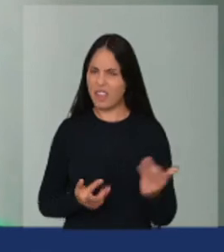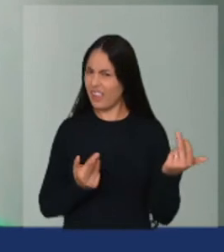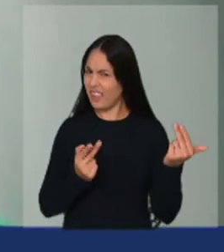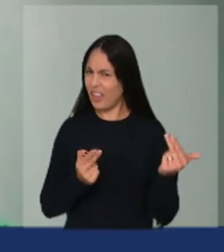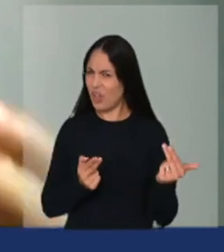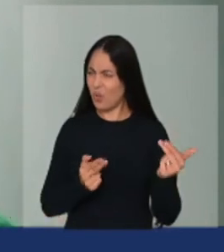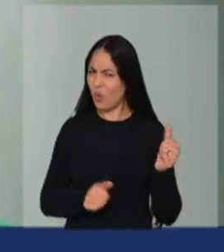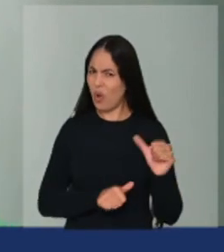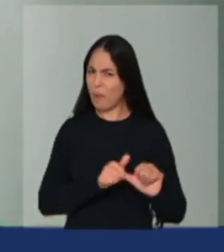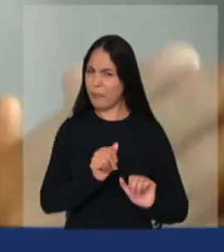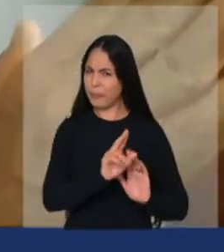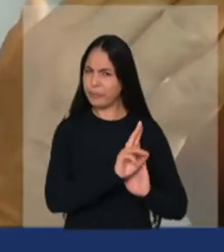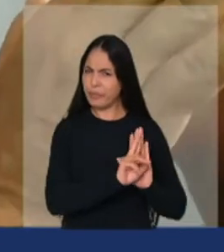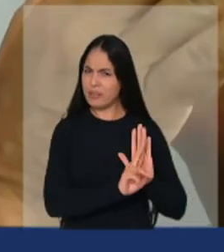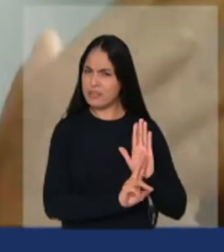ANOS E SETE MESES, O PLANO DE